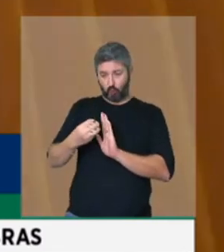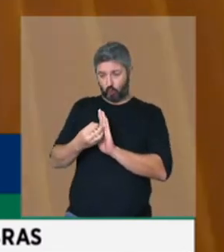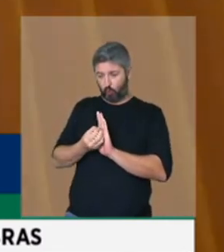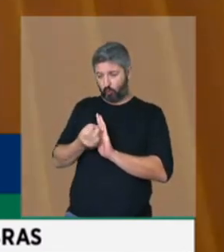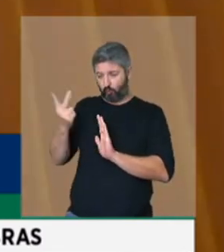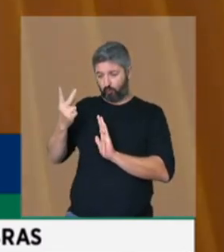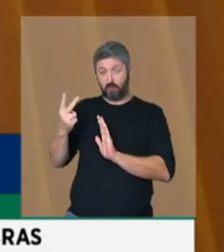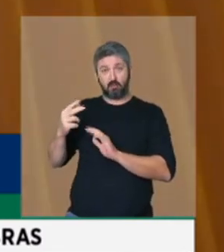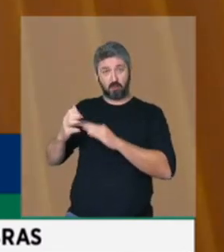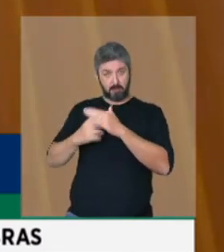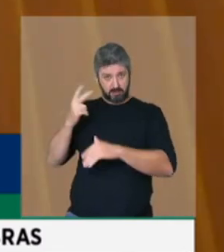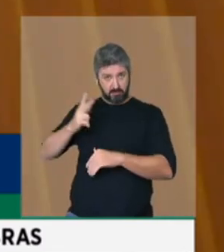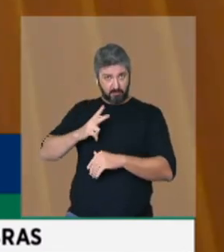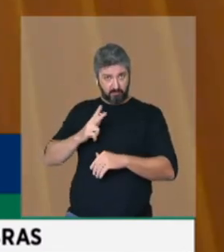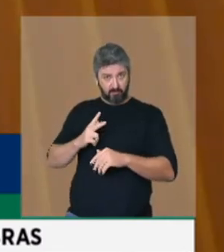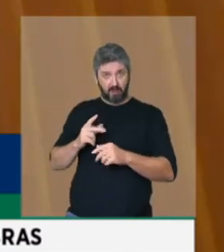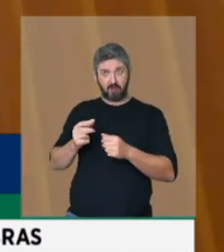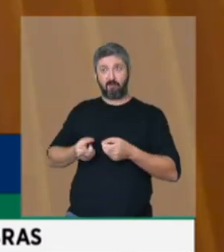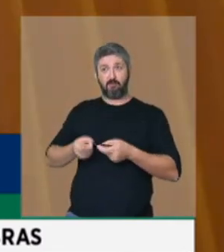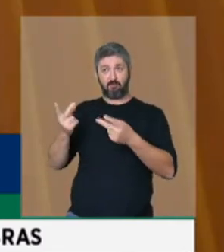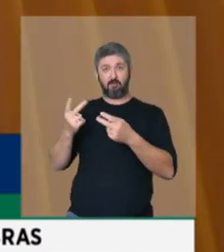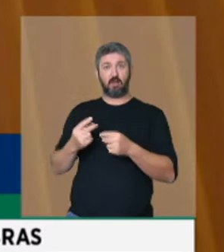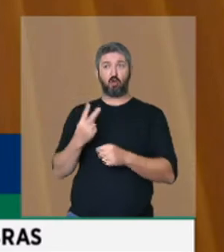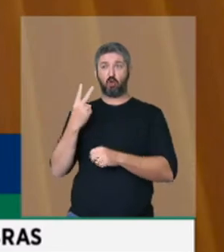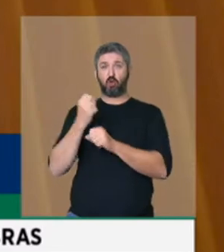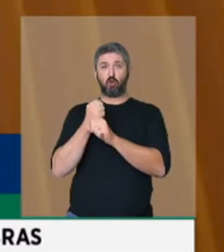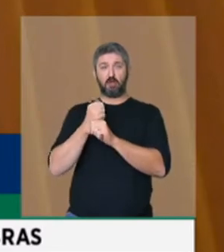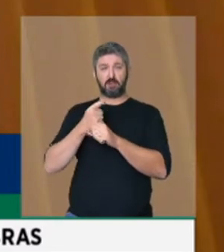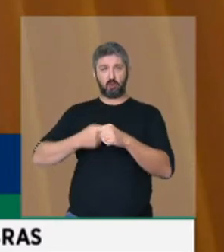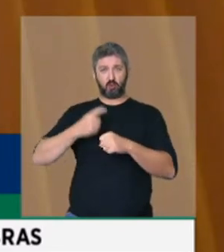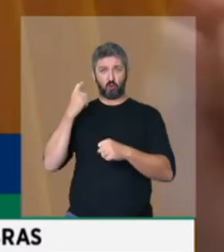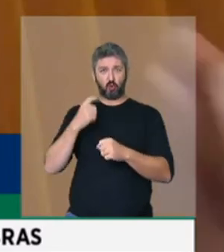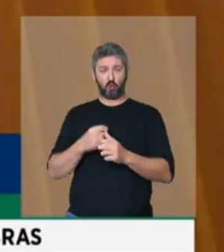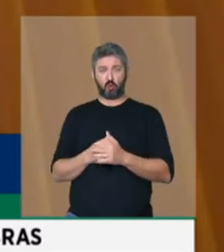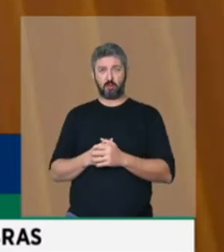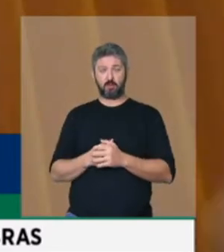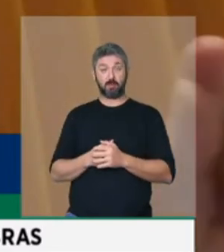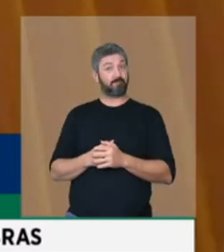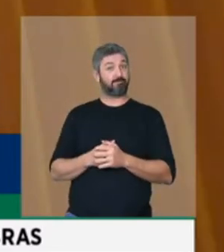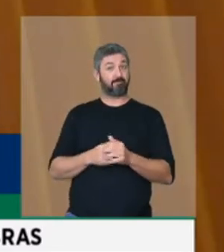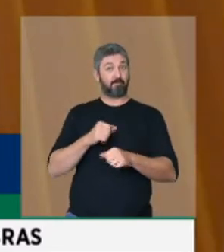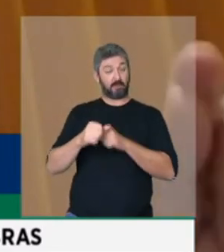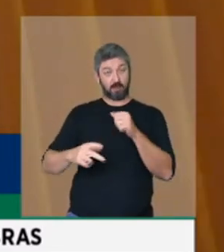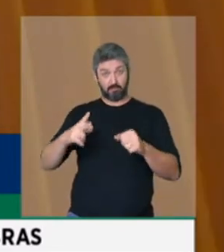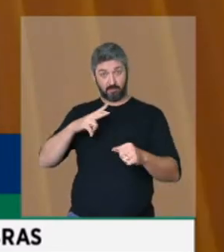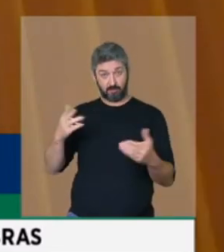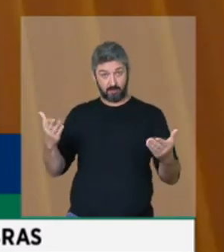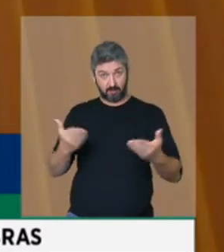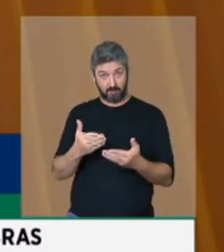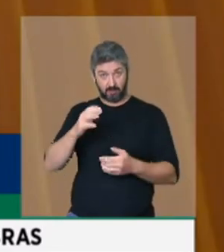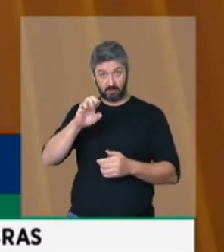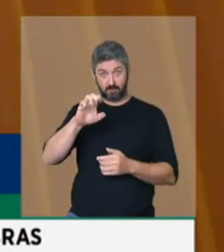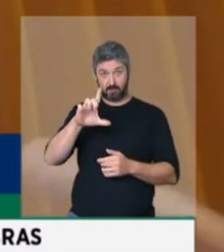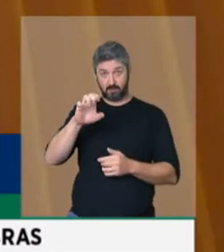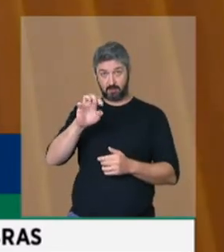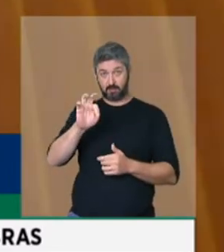BAGATELA DE 500 MILHÕES. AGORA, VALE A PERGUNTA: QUAL A EMPRESA QUE VENDE O SEU PATRIMÔNIO, TODO O SEU